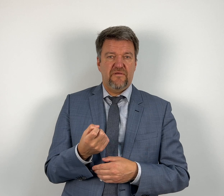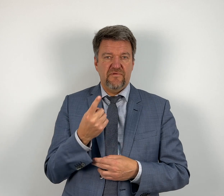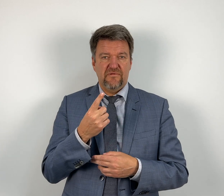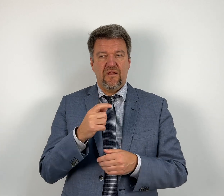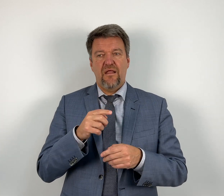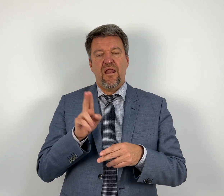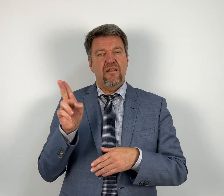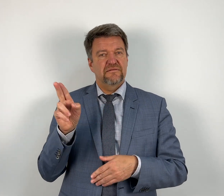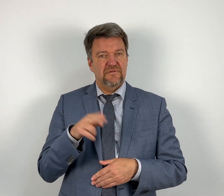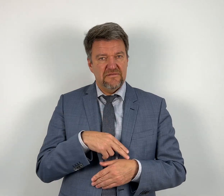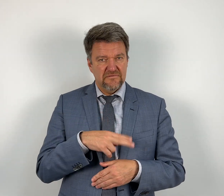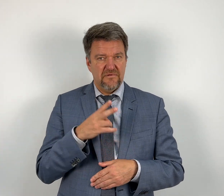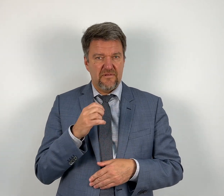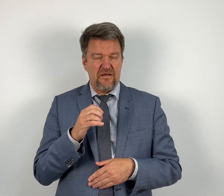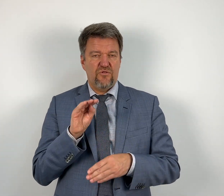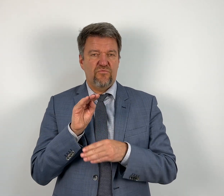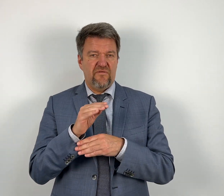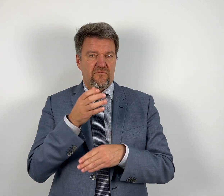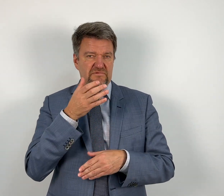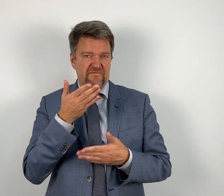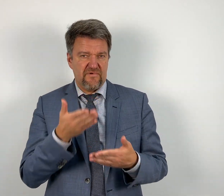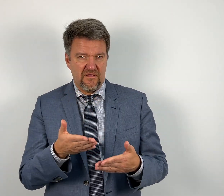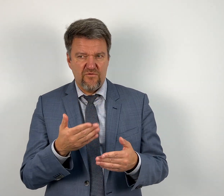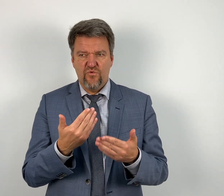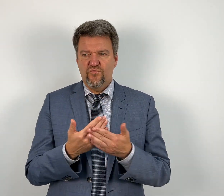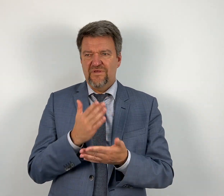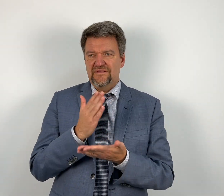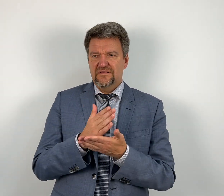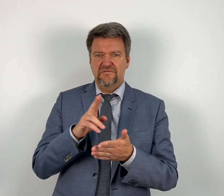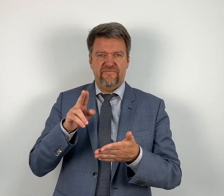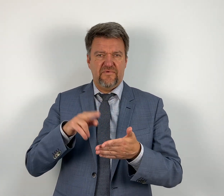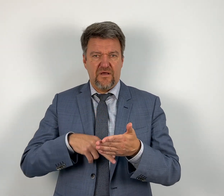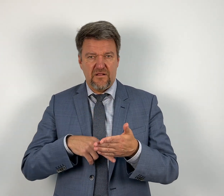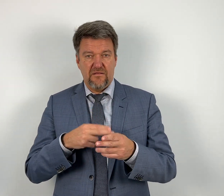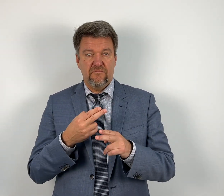Здесь появилась новая лицензия на дополнительное профессиональное образование, уже есть документы установленного образца